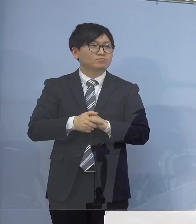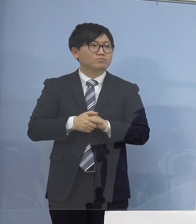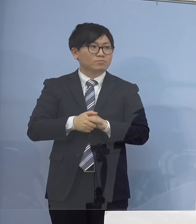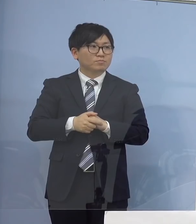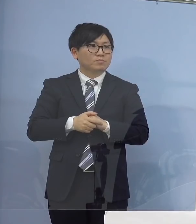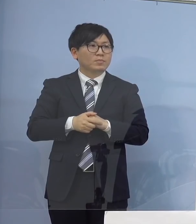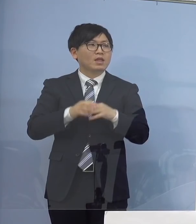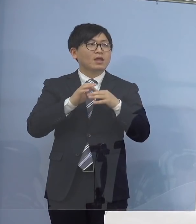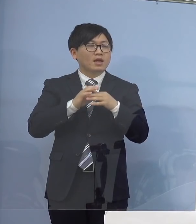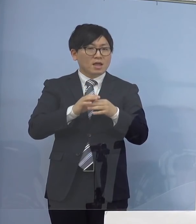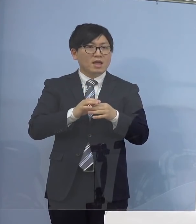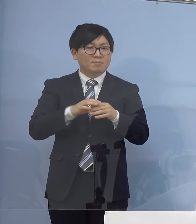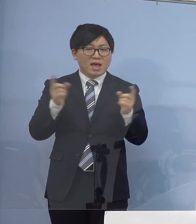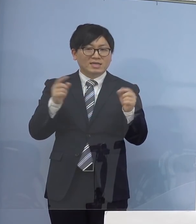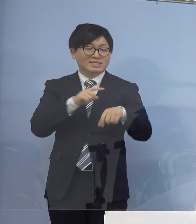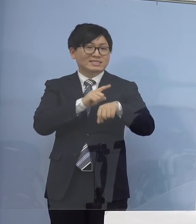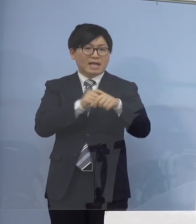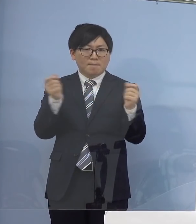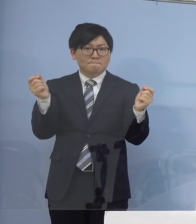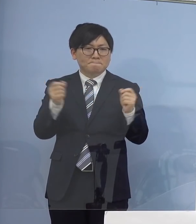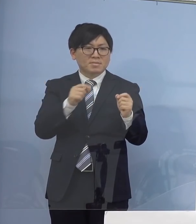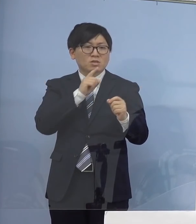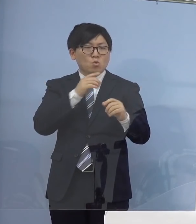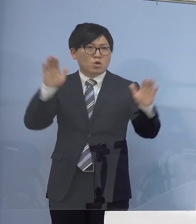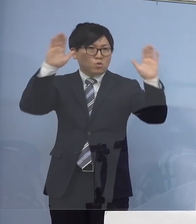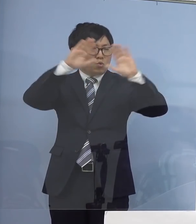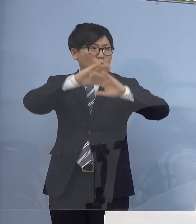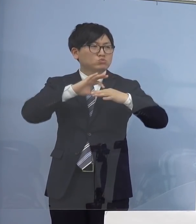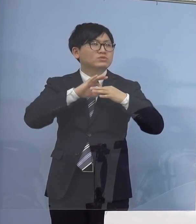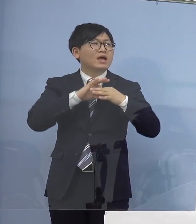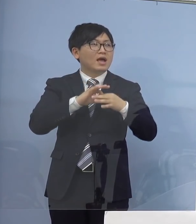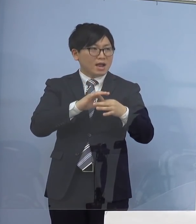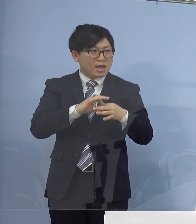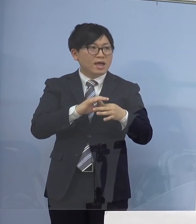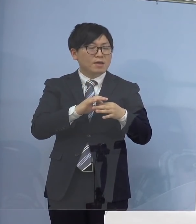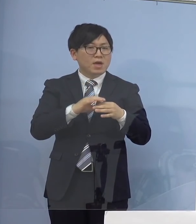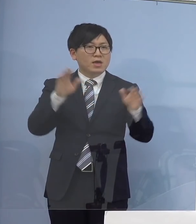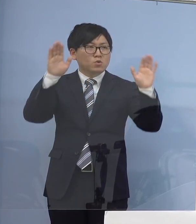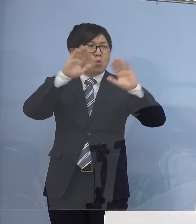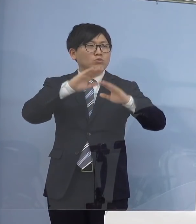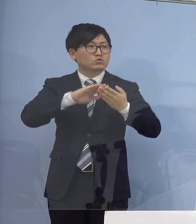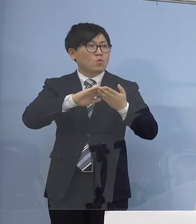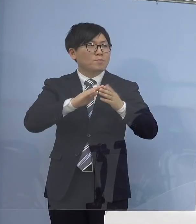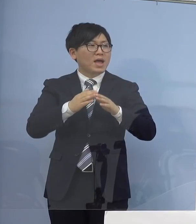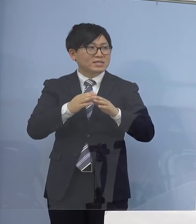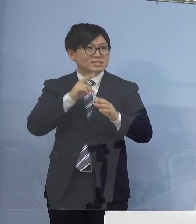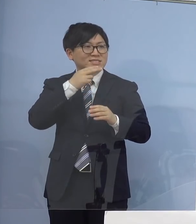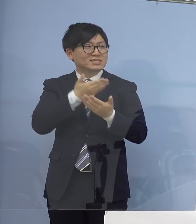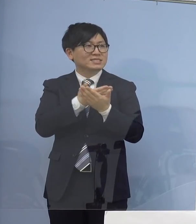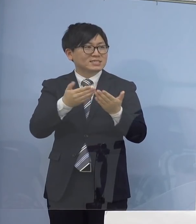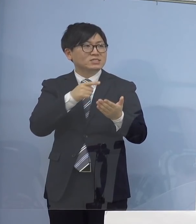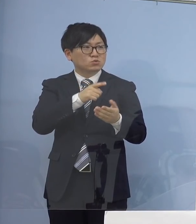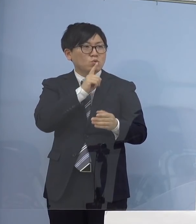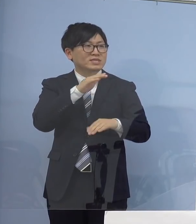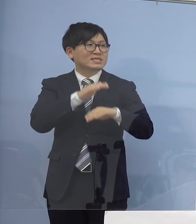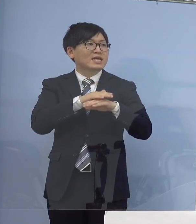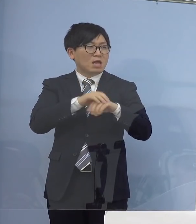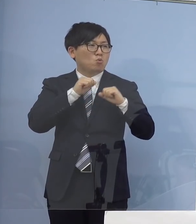結果としてほぼ一致するのですが 飲食関係とこのように申し上げた